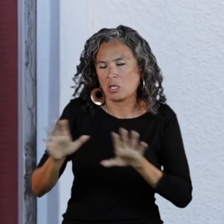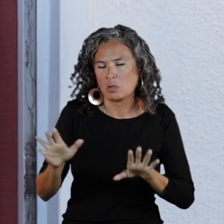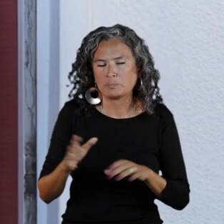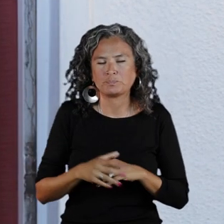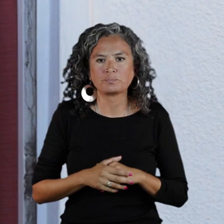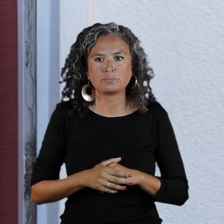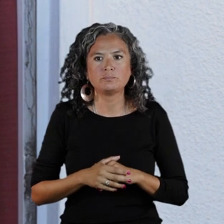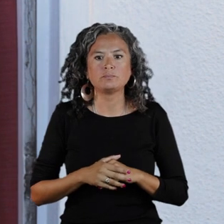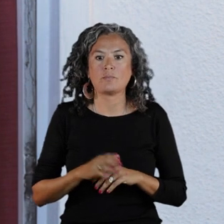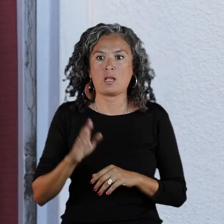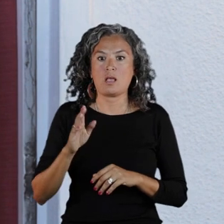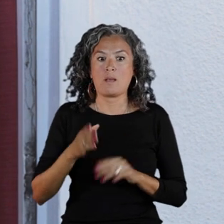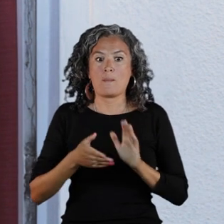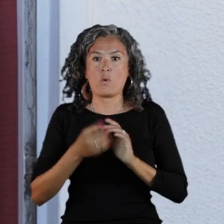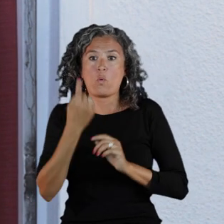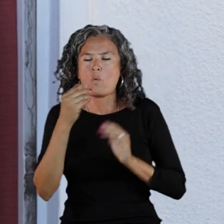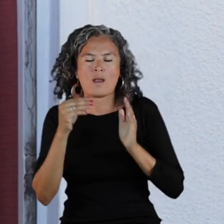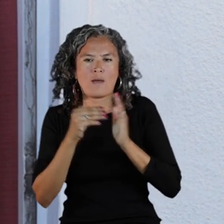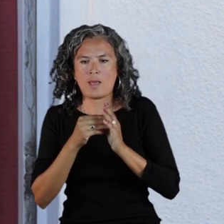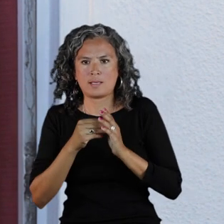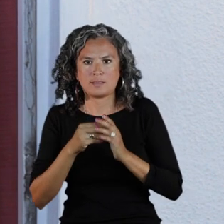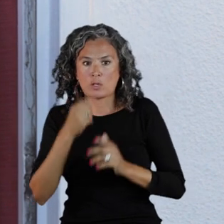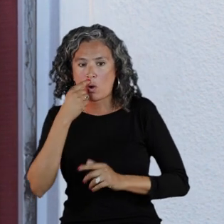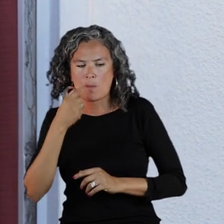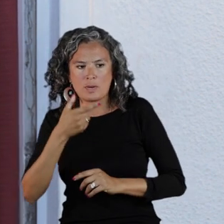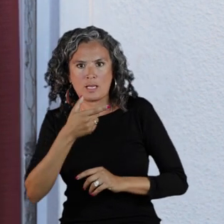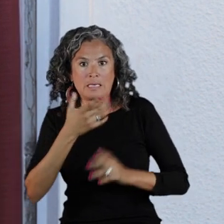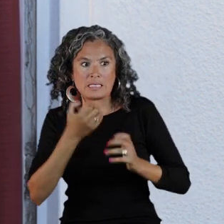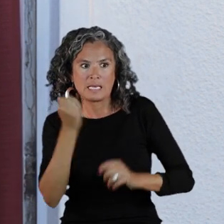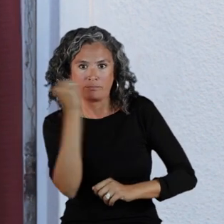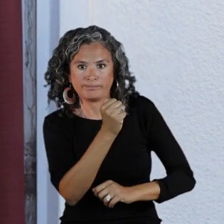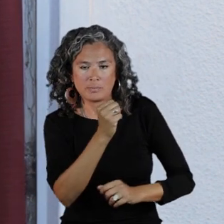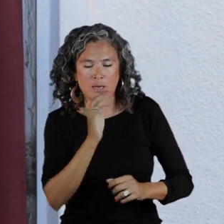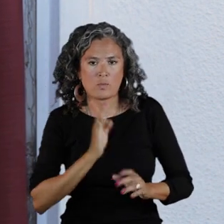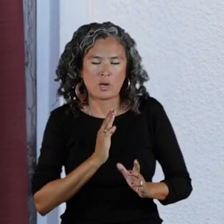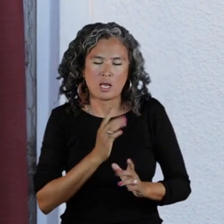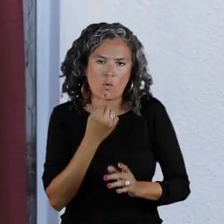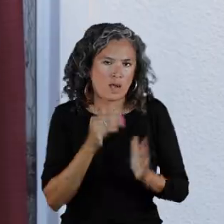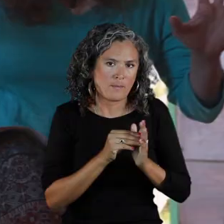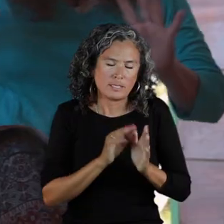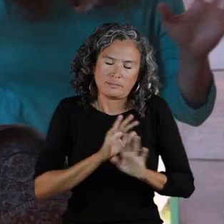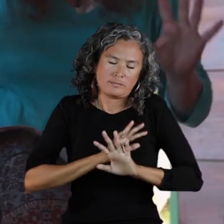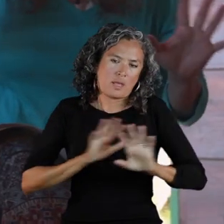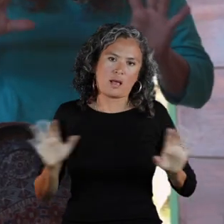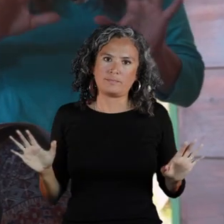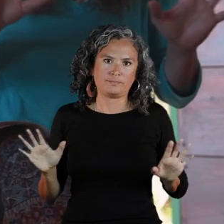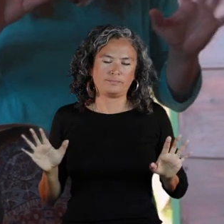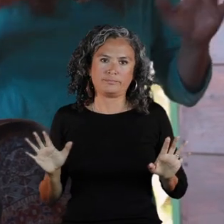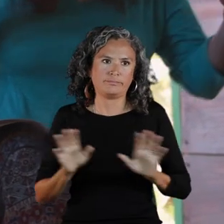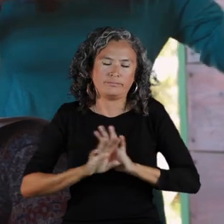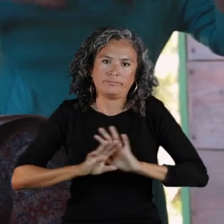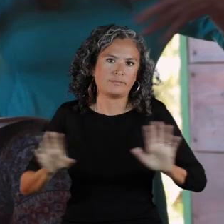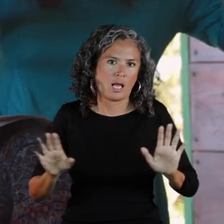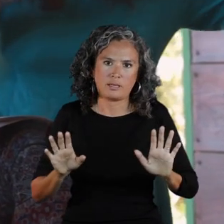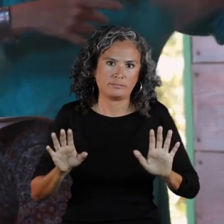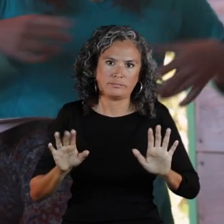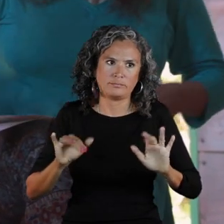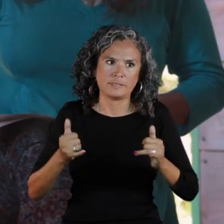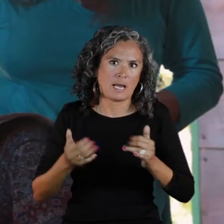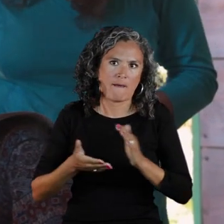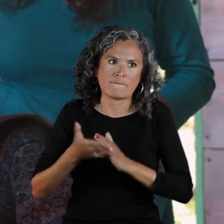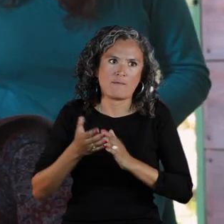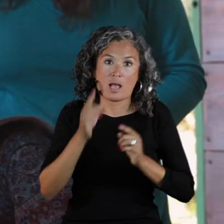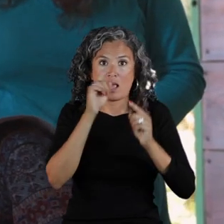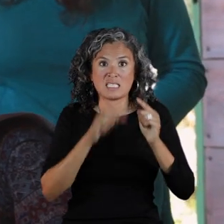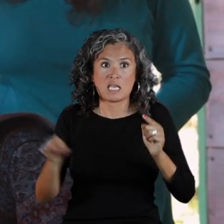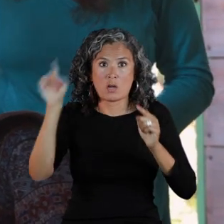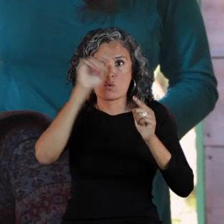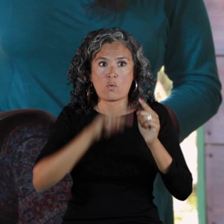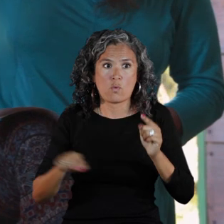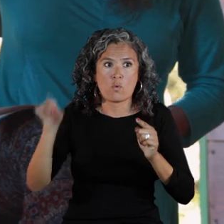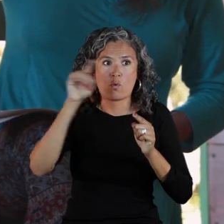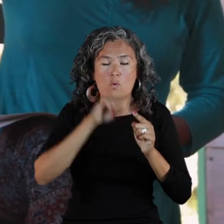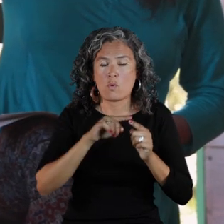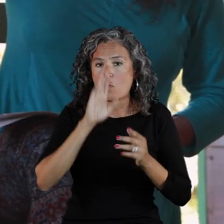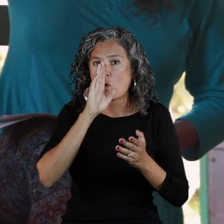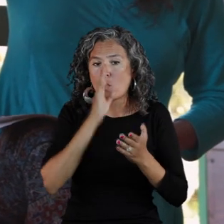El intento de femicidio, si paso una vez, hay que intervenir con urgencia.